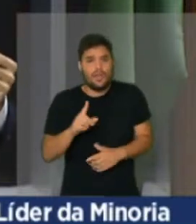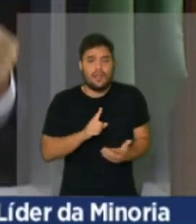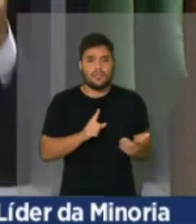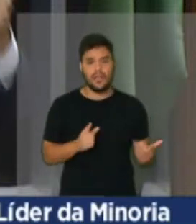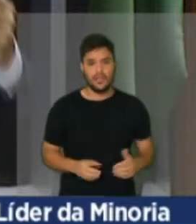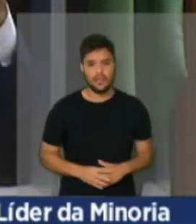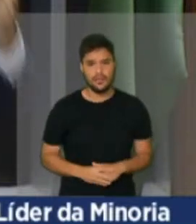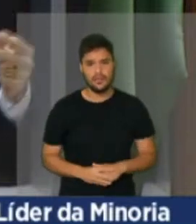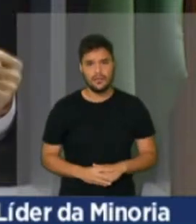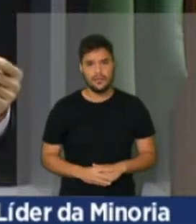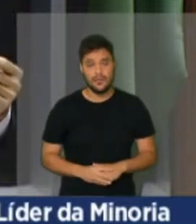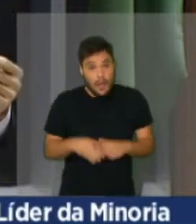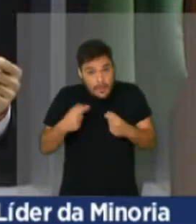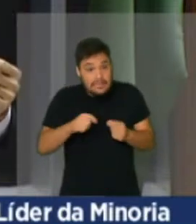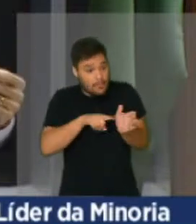INVESTIGAR. PORQUE O QUE JÁ SABEMOS JÁ CONFIGURA CRIME.